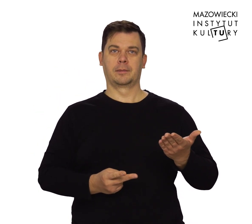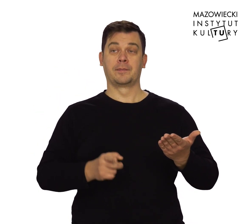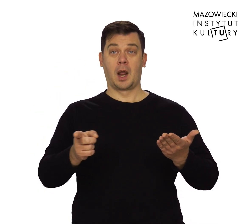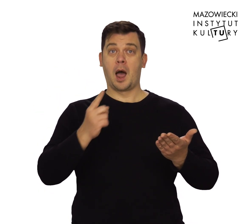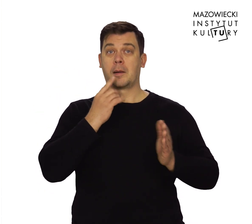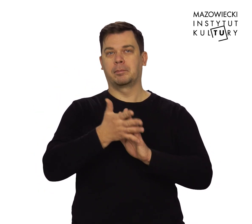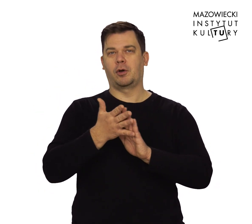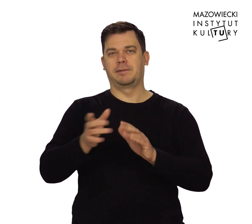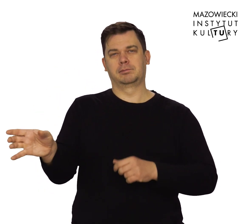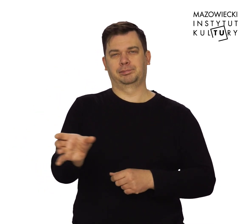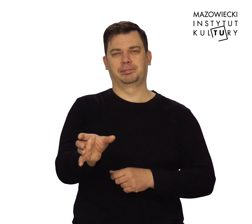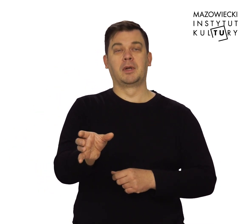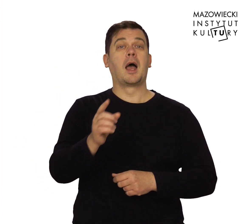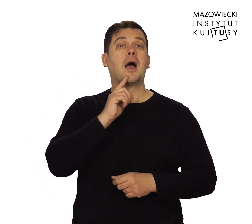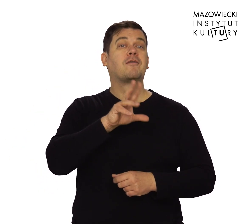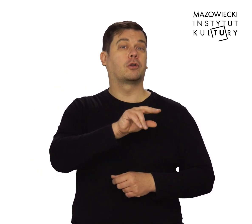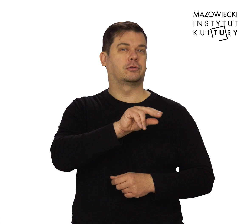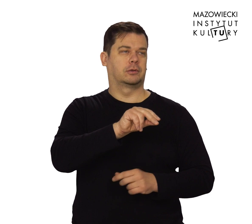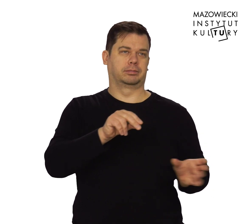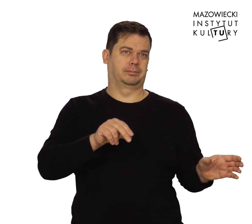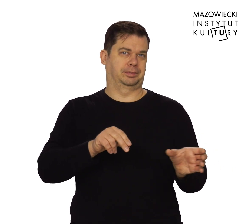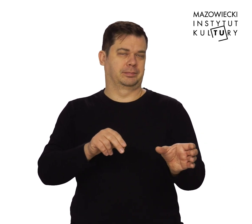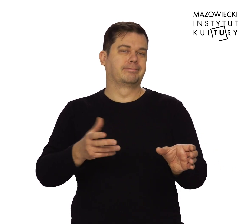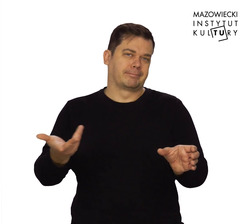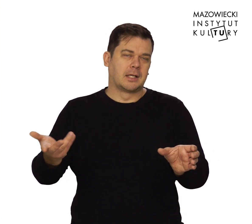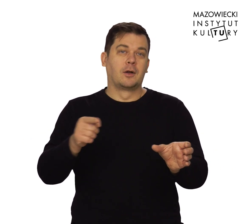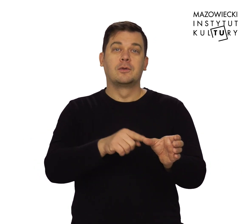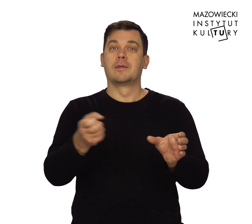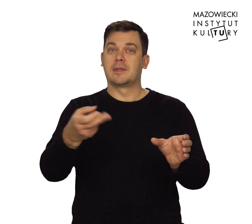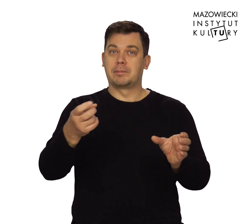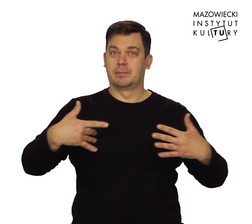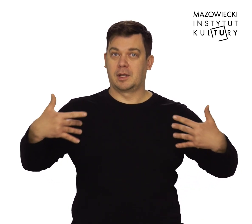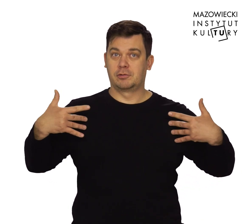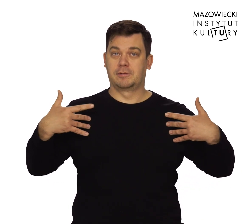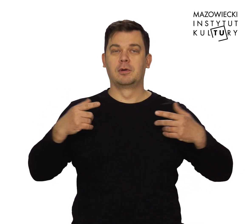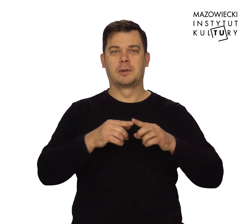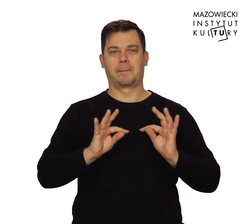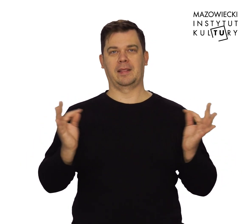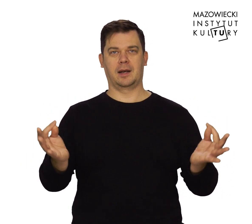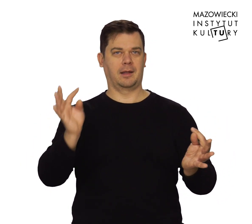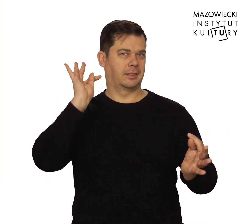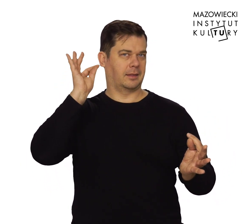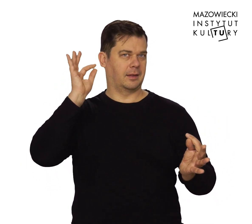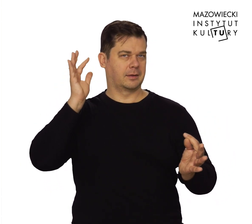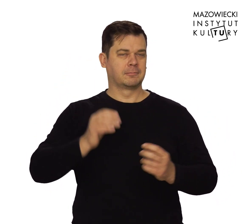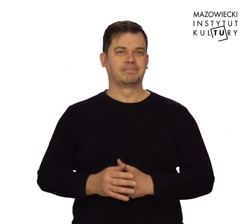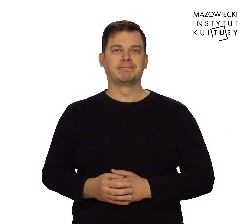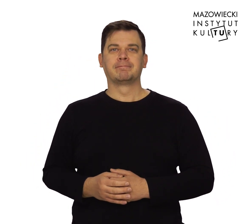Wydarzenie z tłumaczeniem na język foniczny, na PJM, z napisami na żywo i z pętlą indukcyjną.